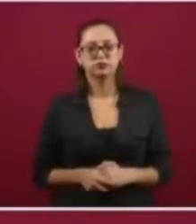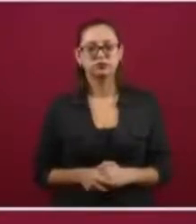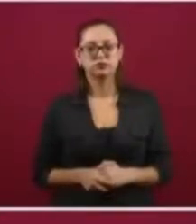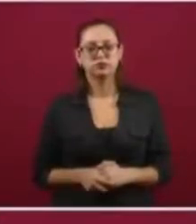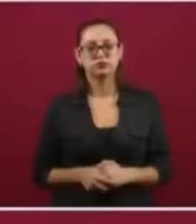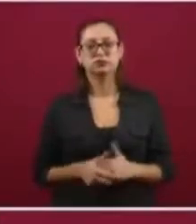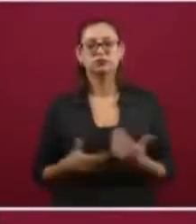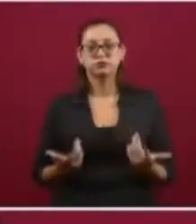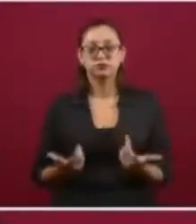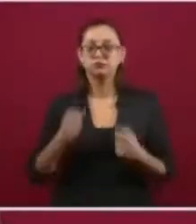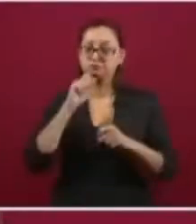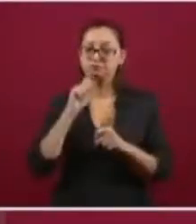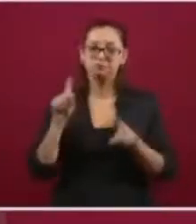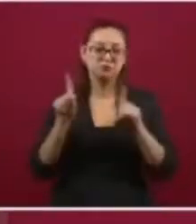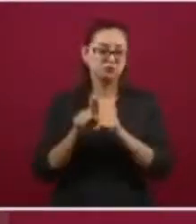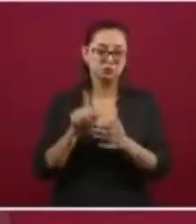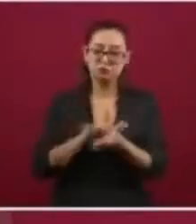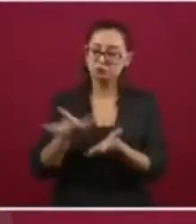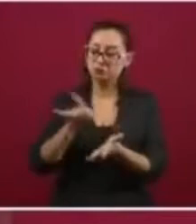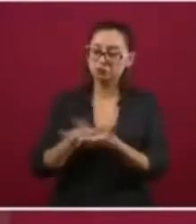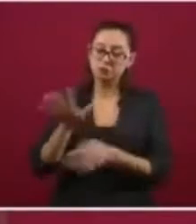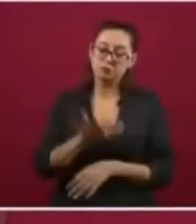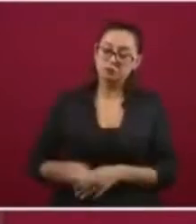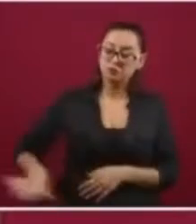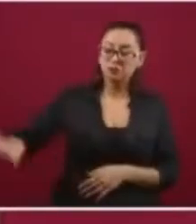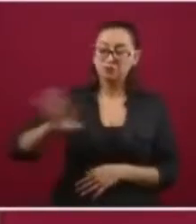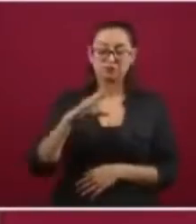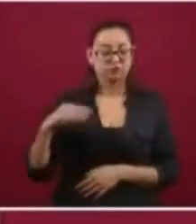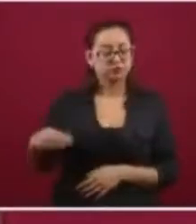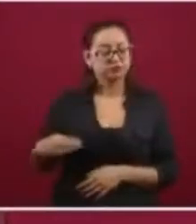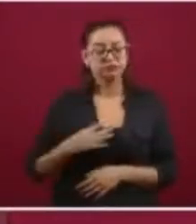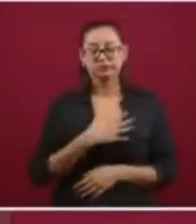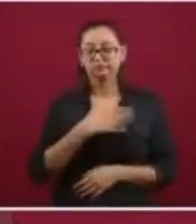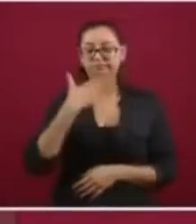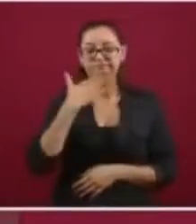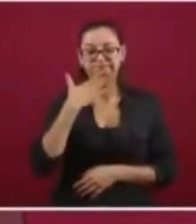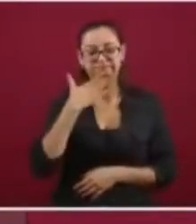impulsar el bienestar. Todo eso ayuda mucho.